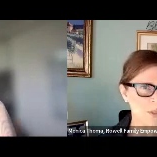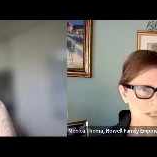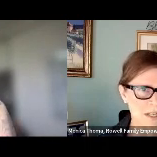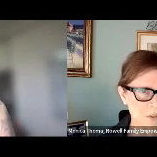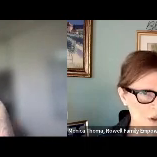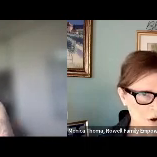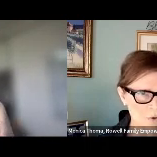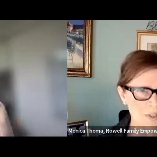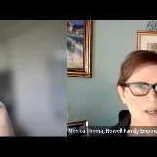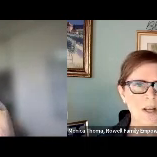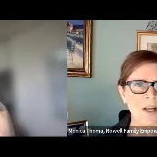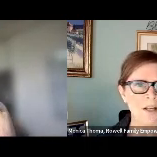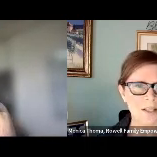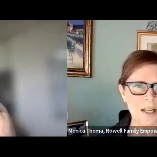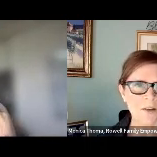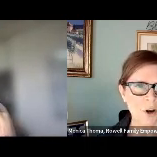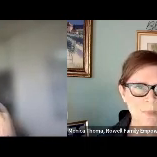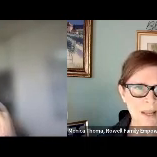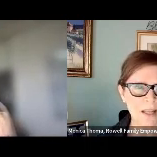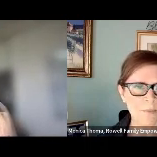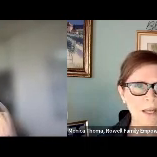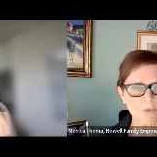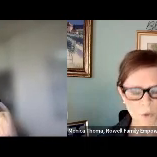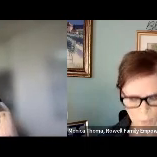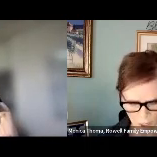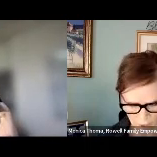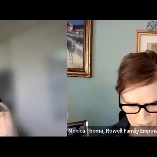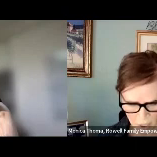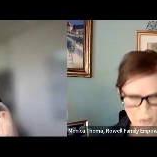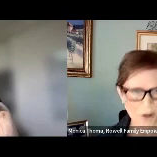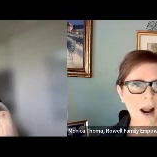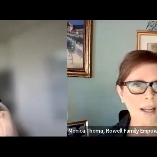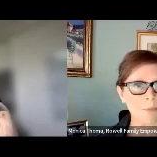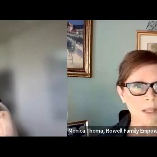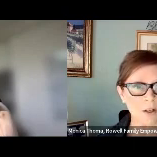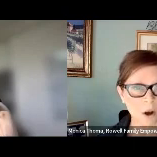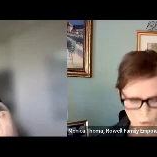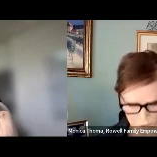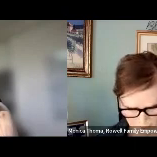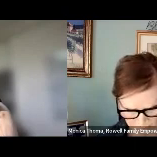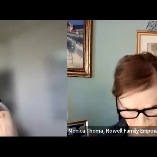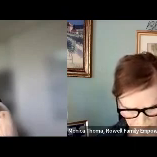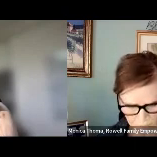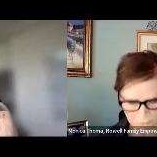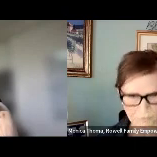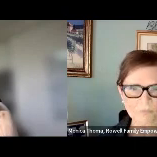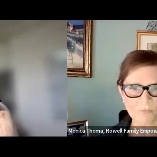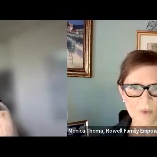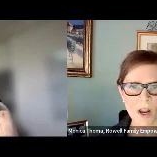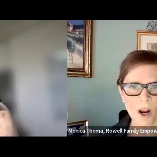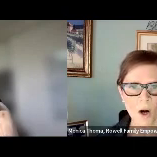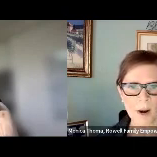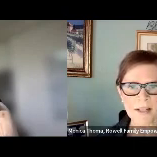los recibirá para ver si están logrando un progreso significativo en sus objetivos del IEP.